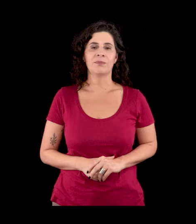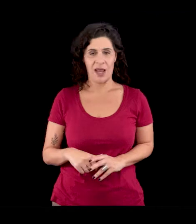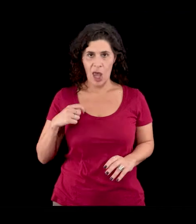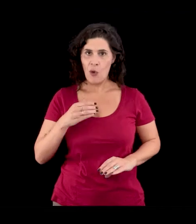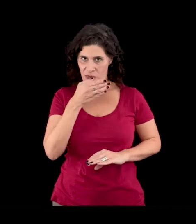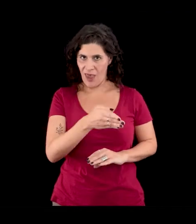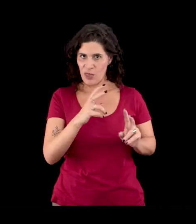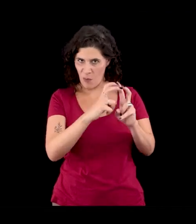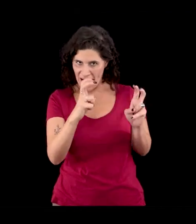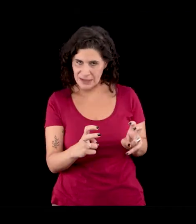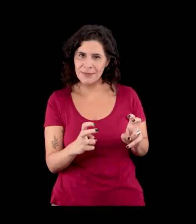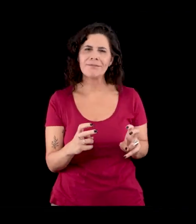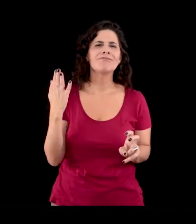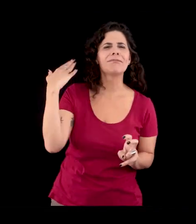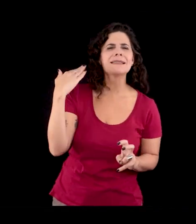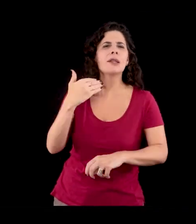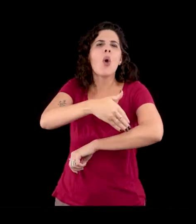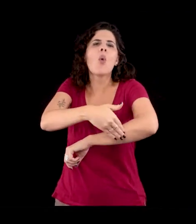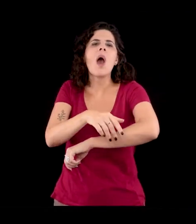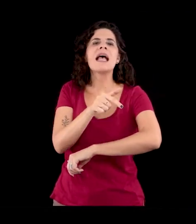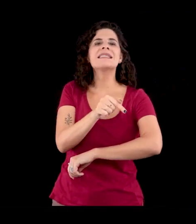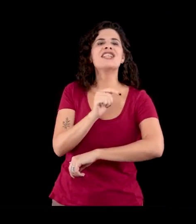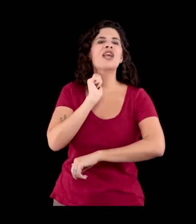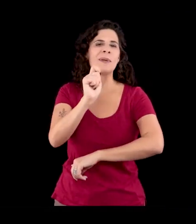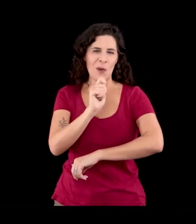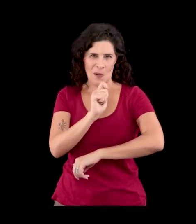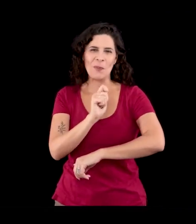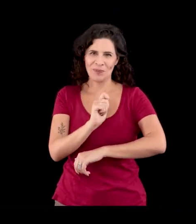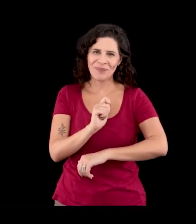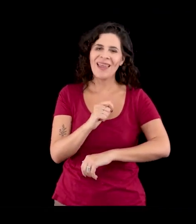Frequentei o Masp na 7 de Abril, ainda